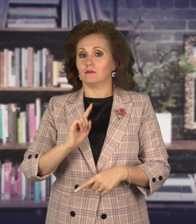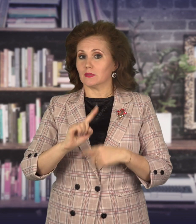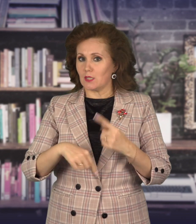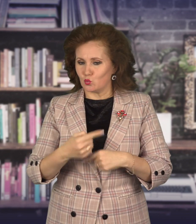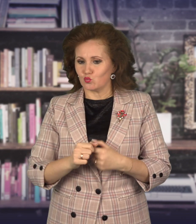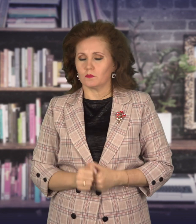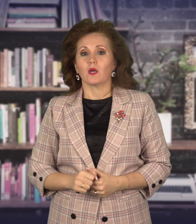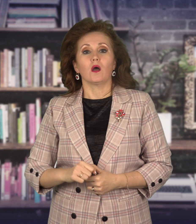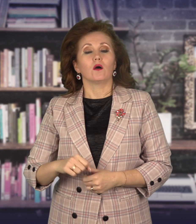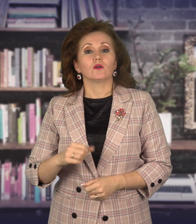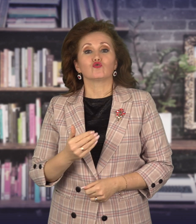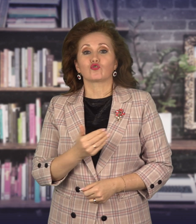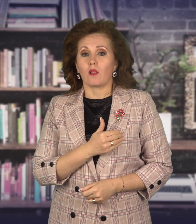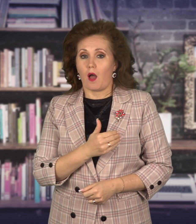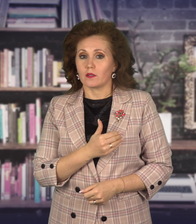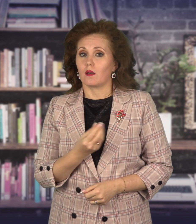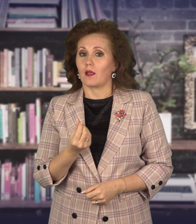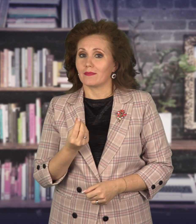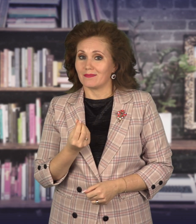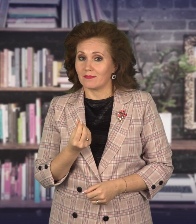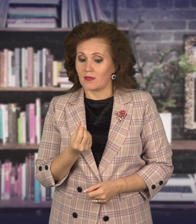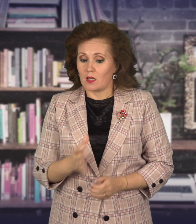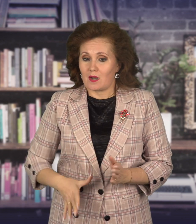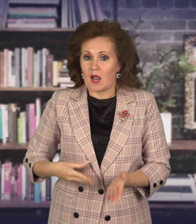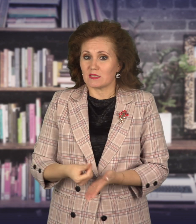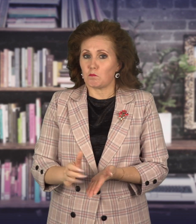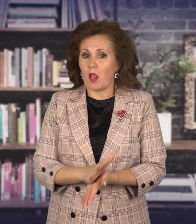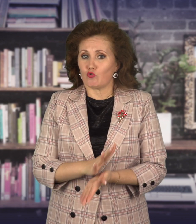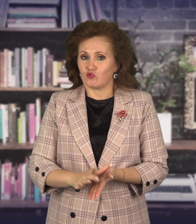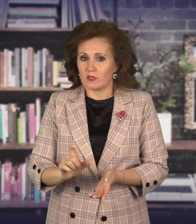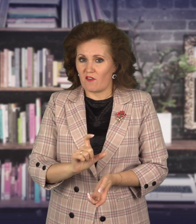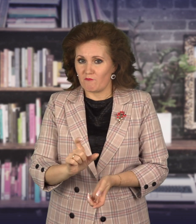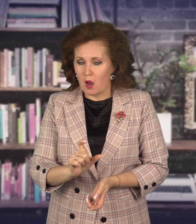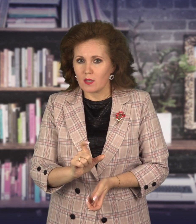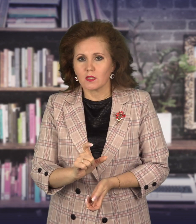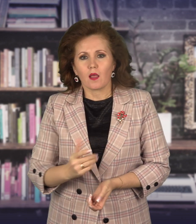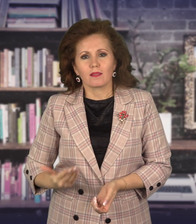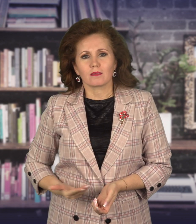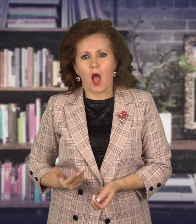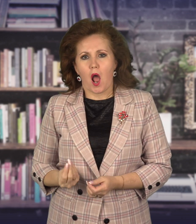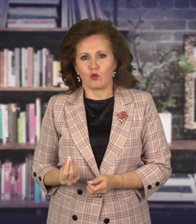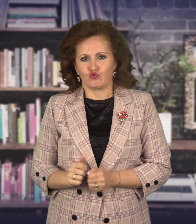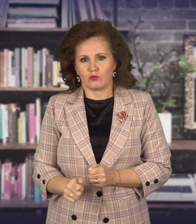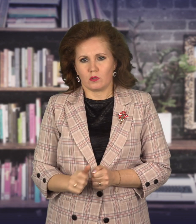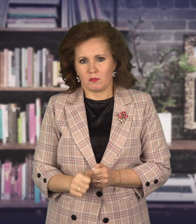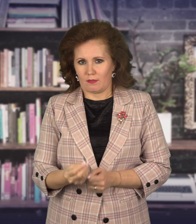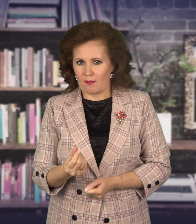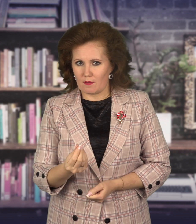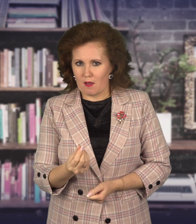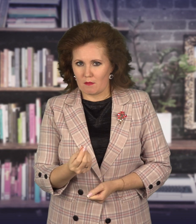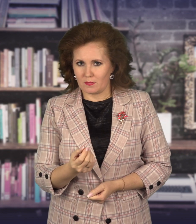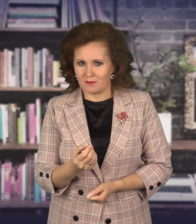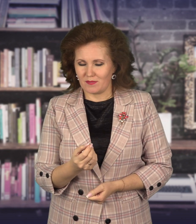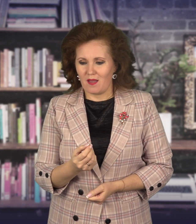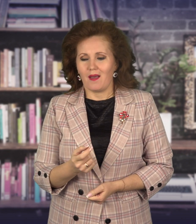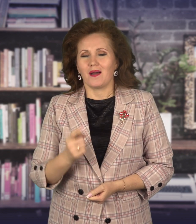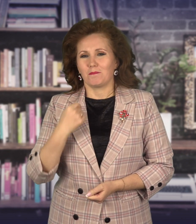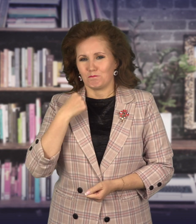Следующее: желательно расплачиваться в магазинах наличными деньгами.